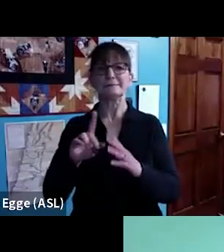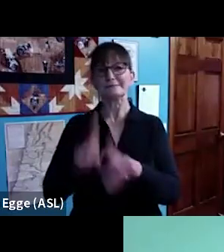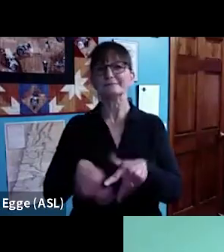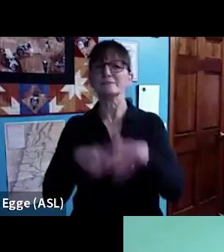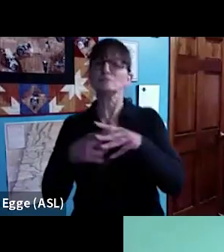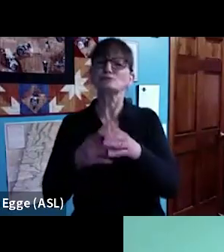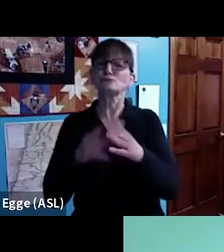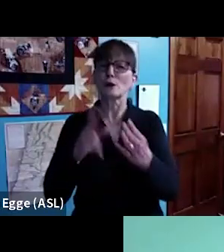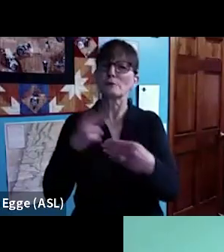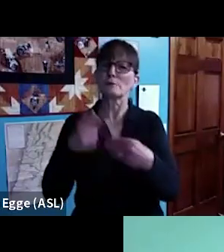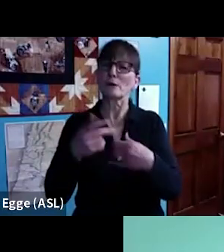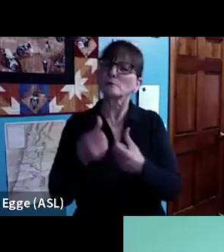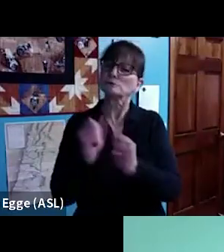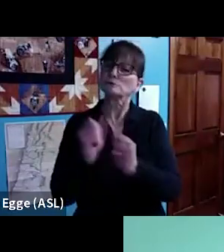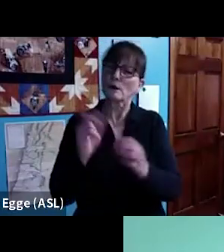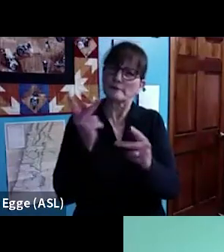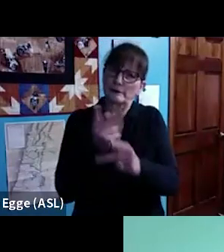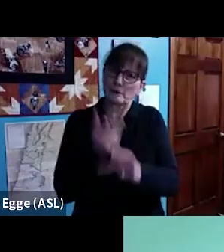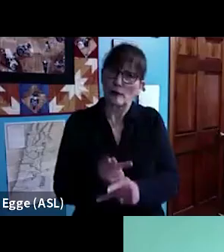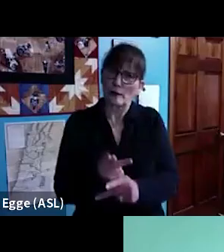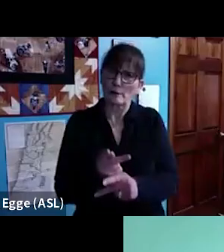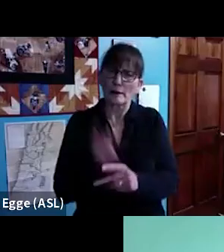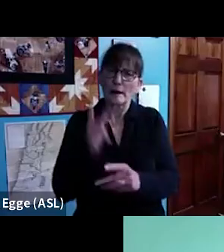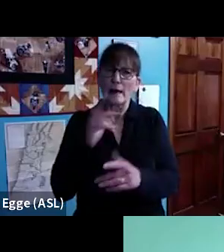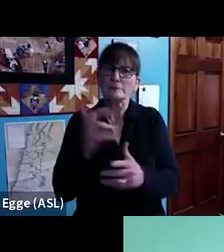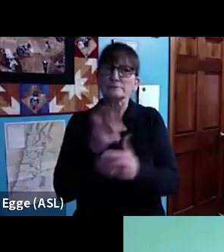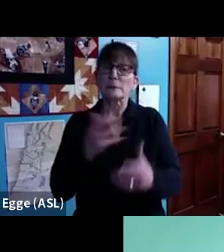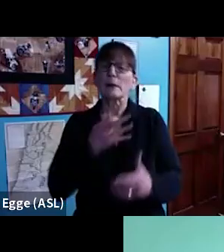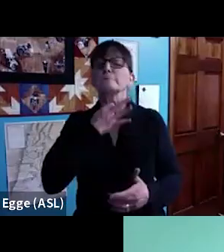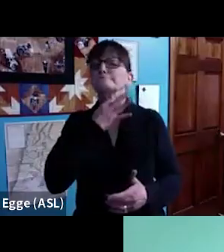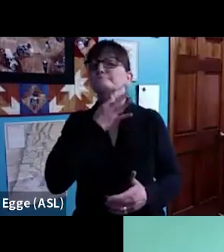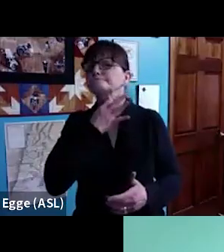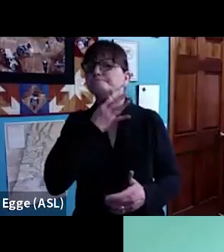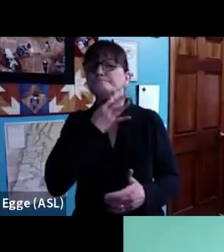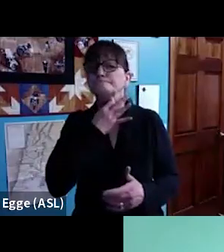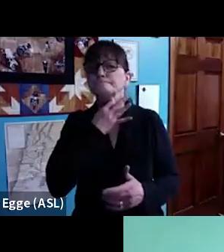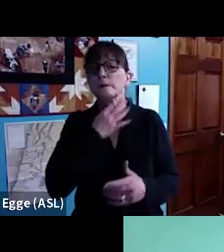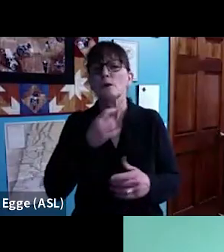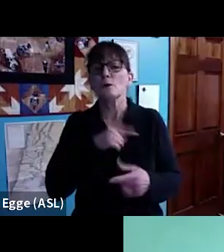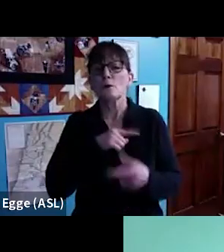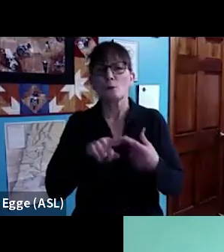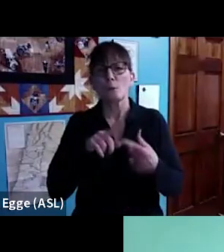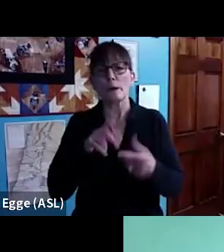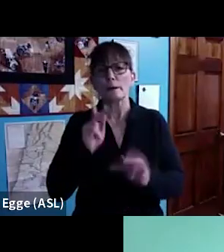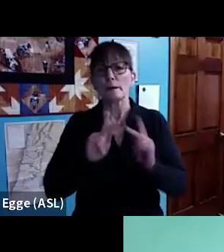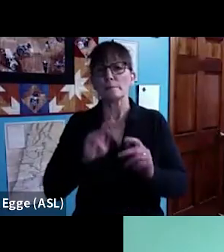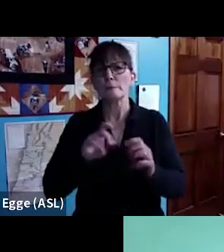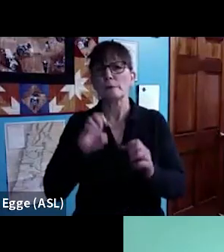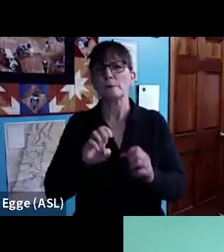es una excelente manera de obtener estas cartas de verificación de beneficios. Algunas personas han estado preguntando sobre eso.